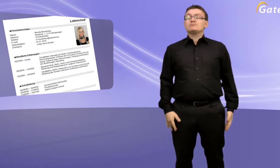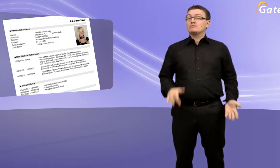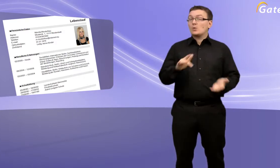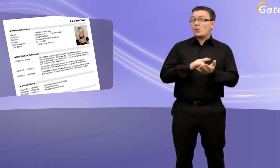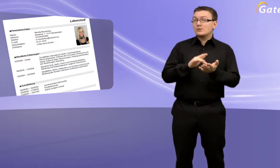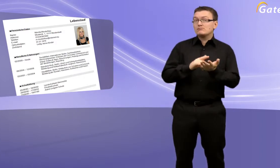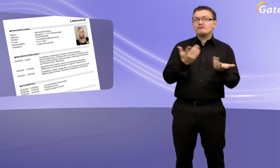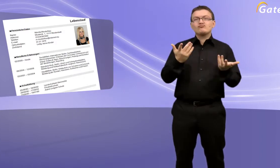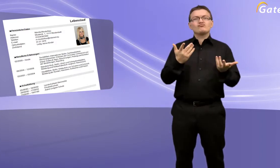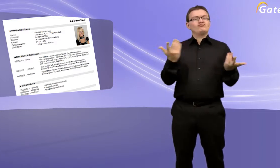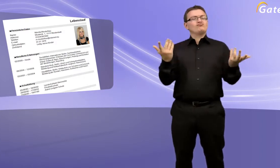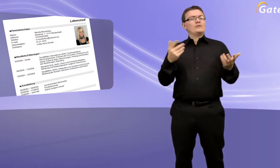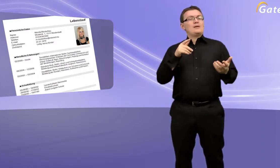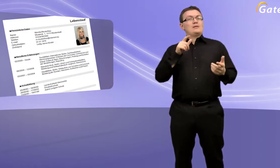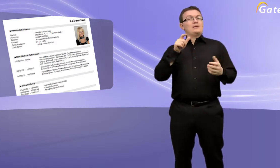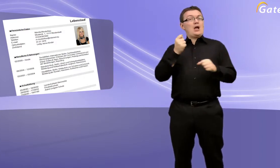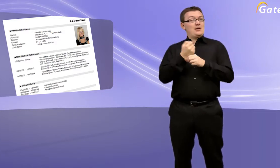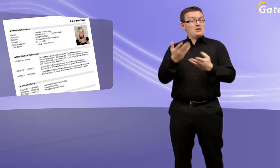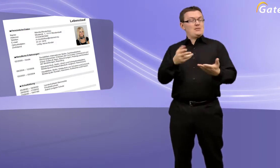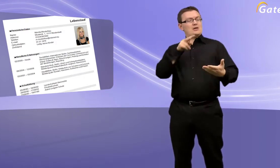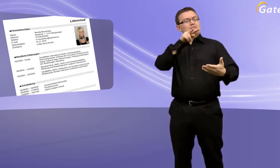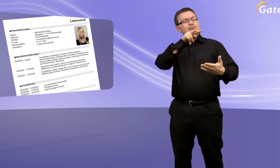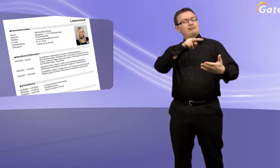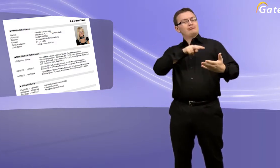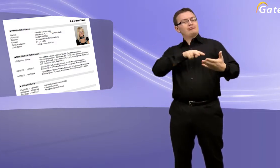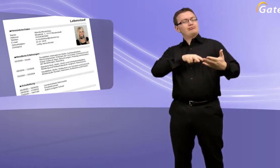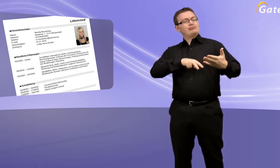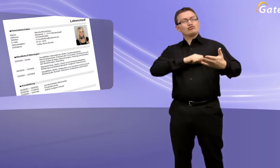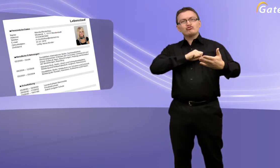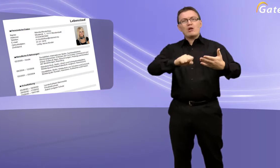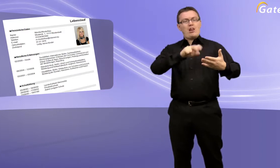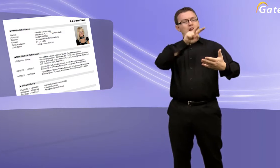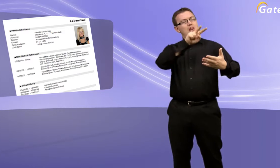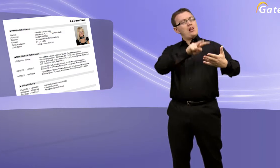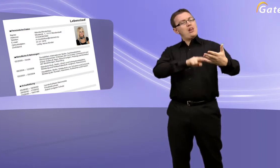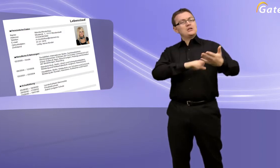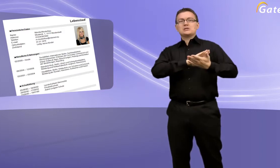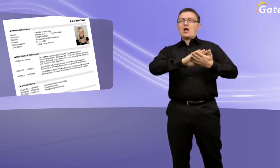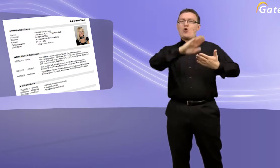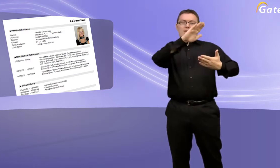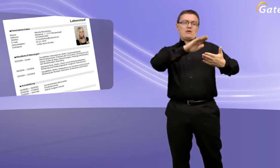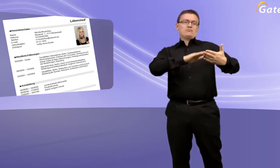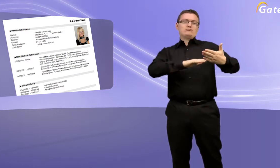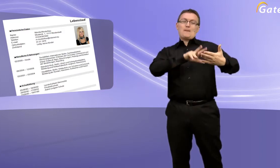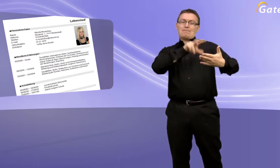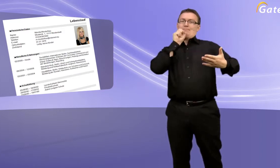So kann der Arbeitgeber in einem gut leser- lichen Lebenslauf schnell Informationen